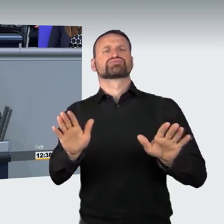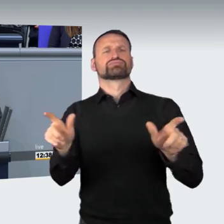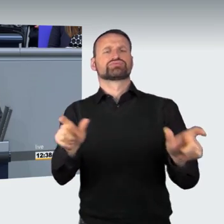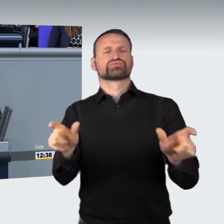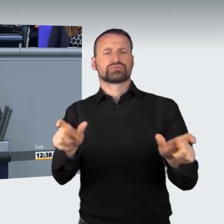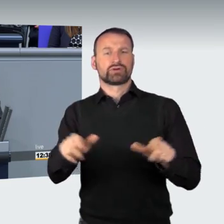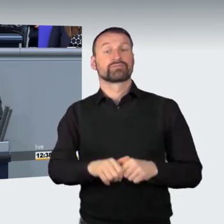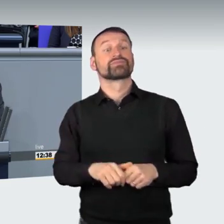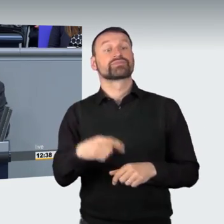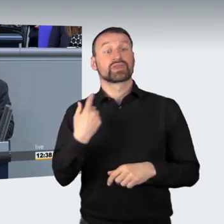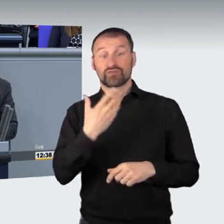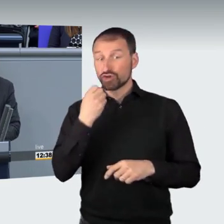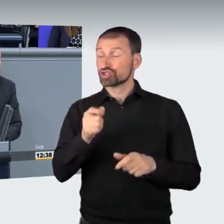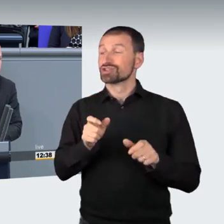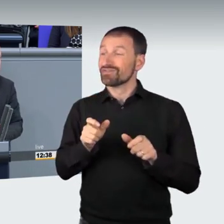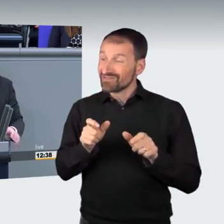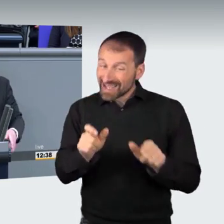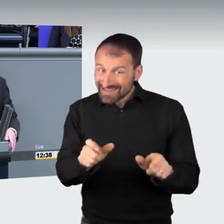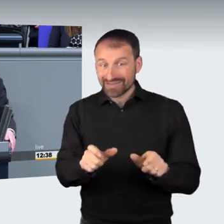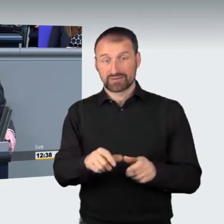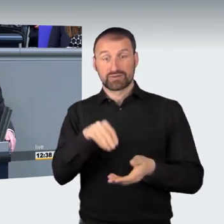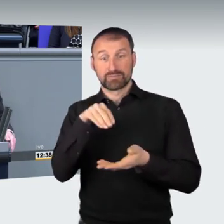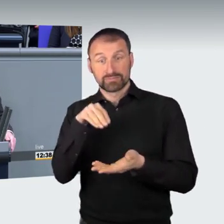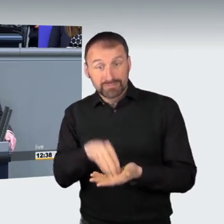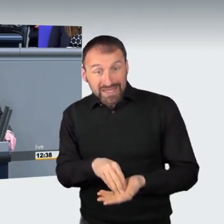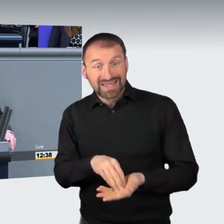nicht mehr leisten können. Sie hingegen wollen eine Mietpreisbremse,